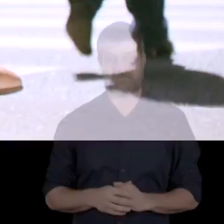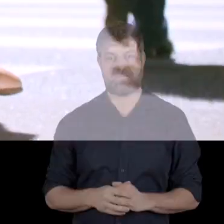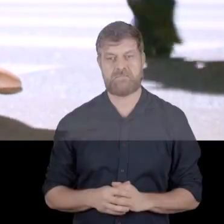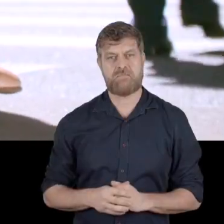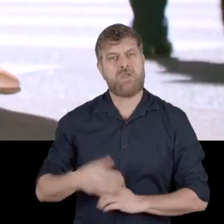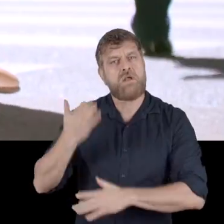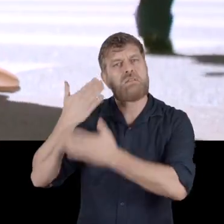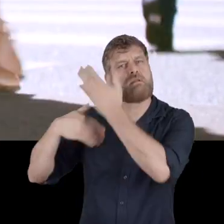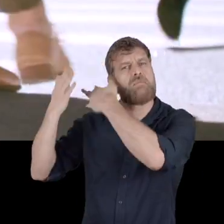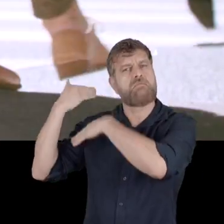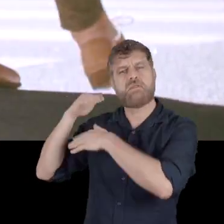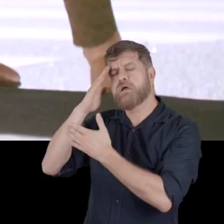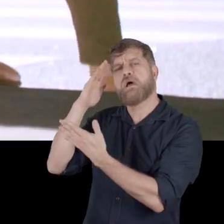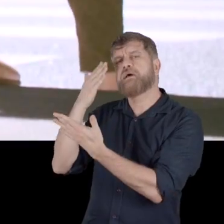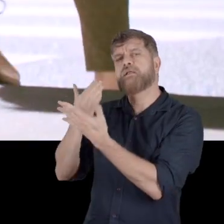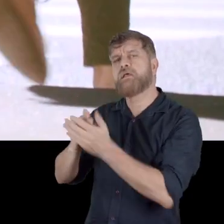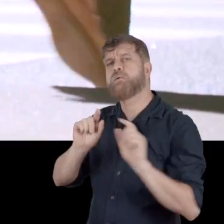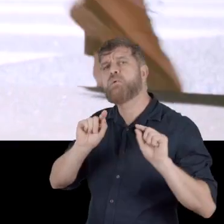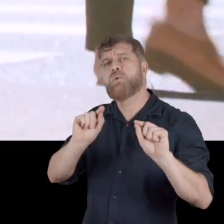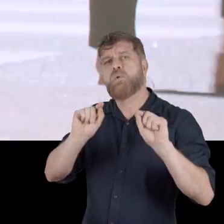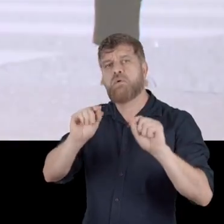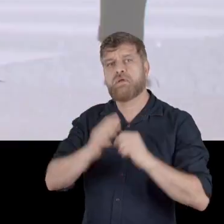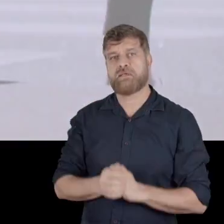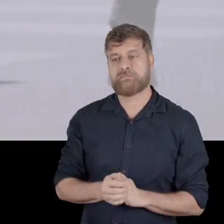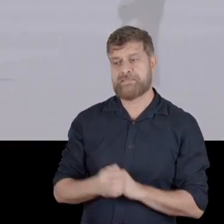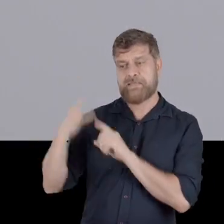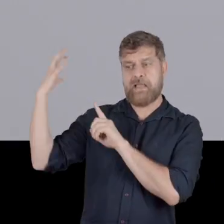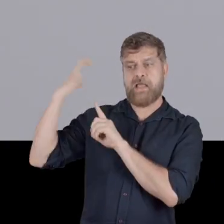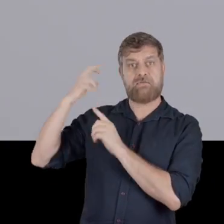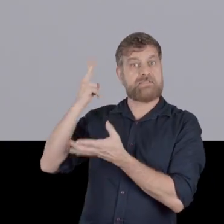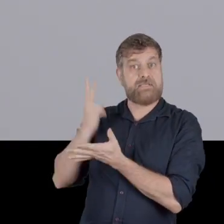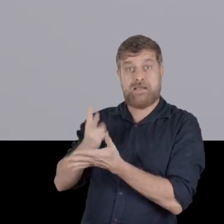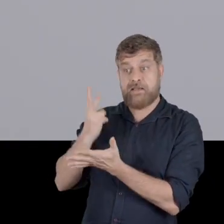Acreditávamos um tempo atrás que esse grande Outro era consistente